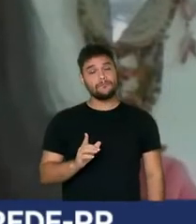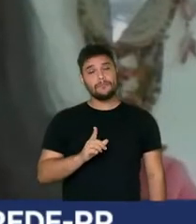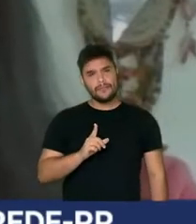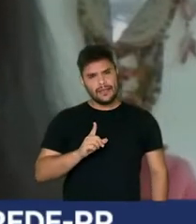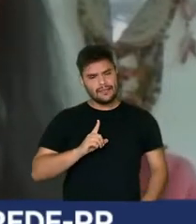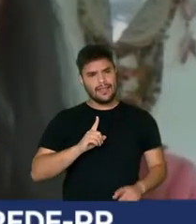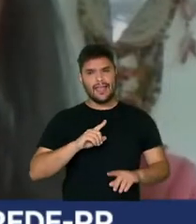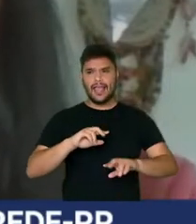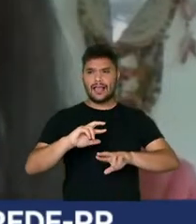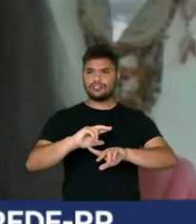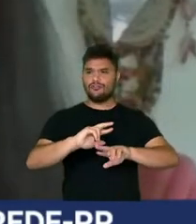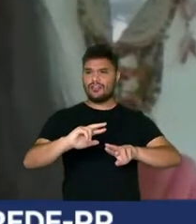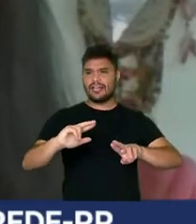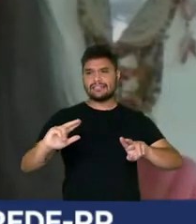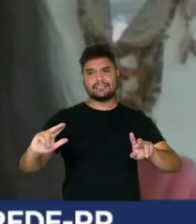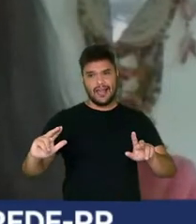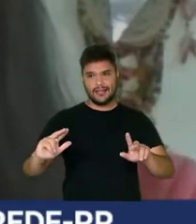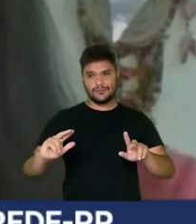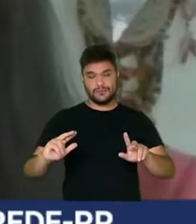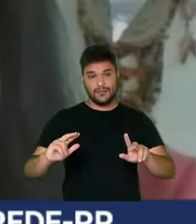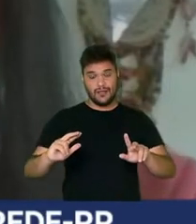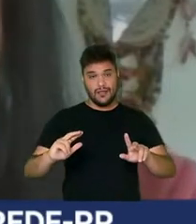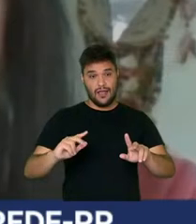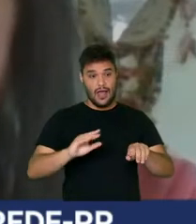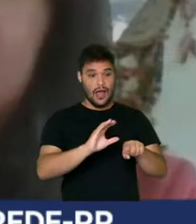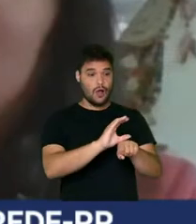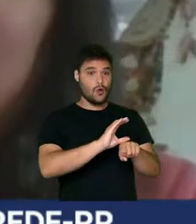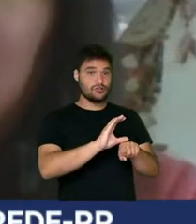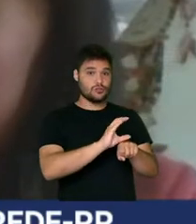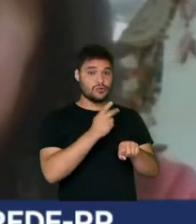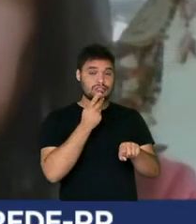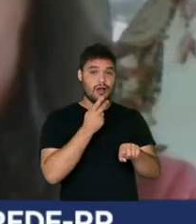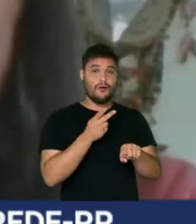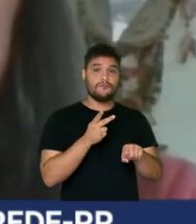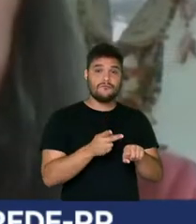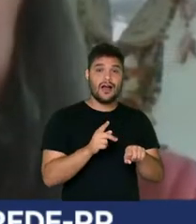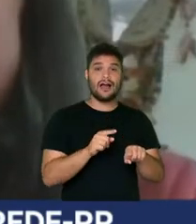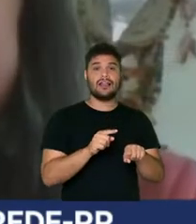SOCIEDADE, A PRÓPRIA SOCIEDADE BRASILEIRA QUE TEM UMA MEGA DIVERSIDADE, A NOSSA CONSTITUIÇÃO RECONHECEU COM